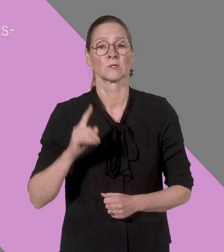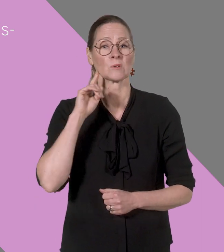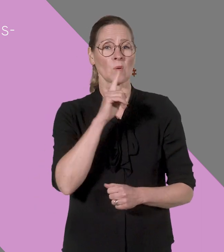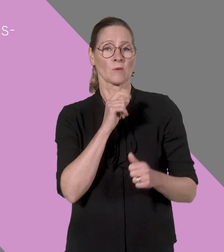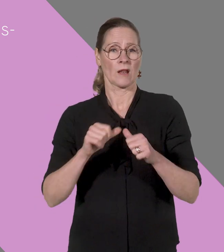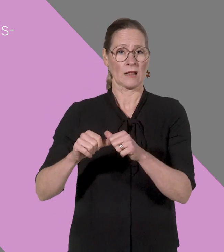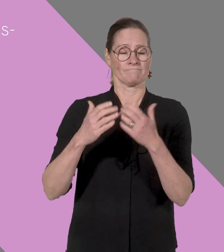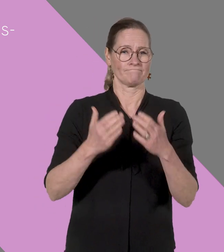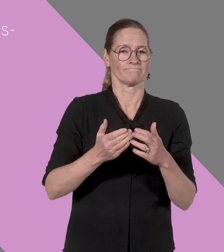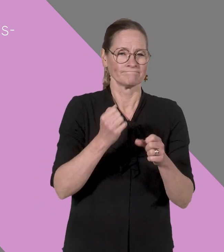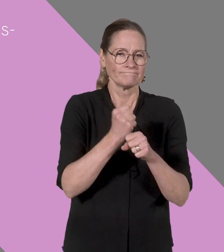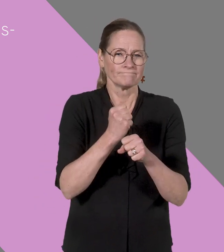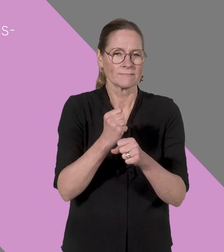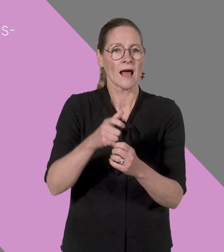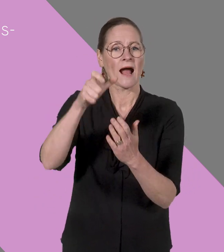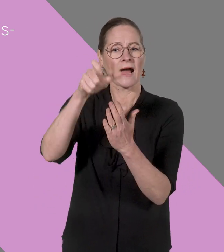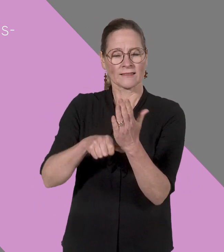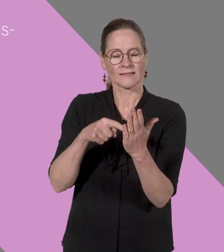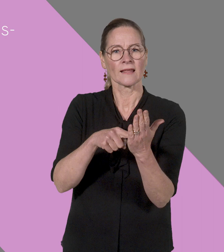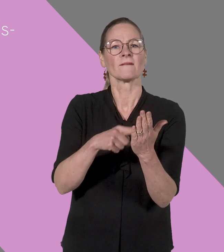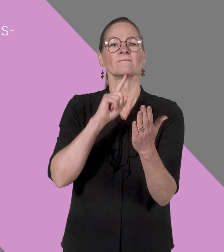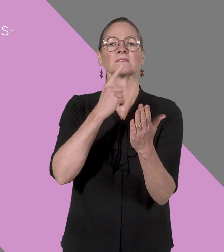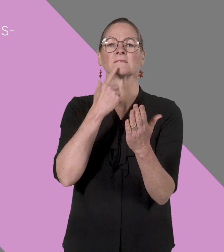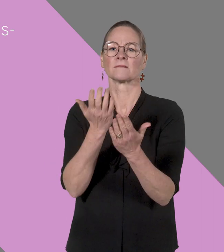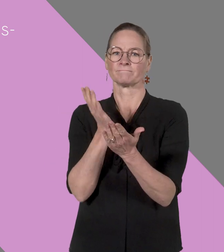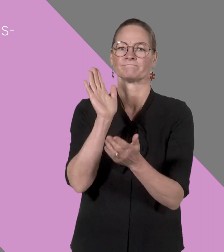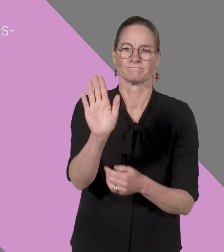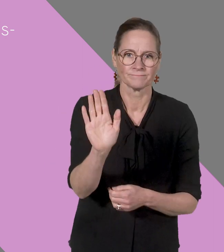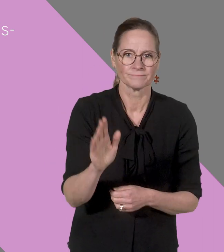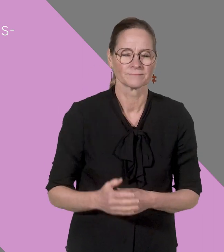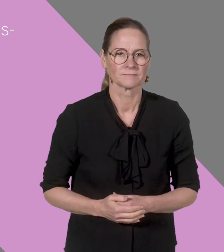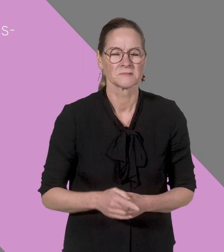Kuurojen Liitto valmistelee parhaillaan vastinetta artikkeliin.